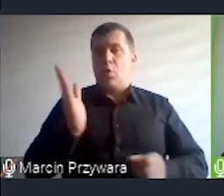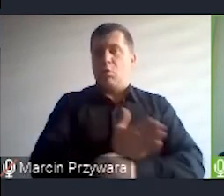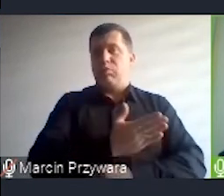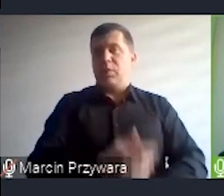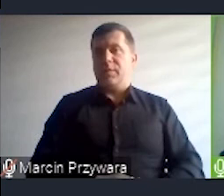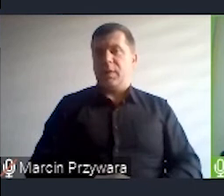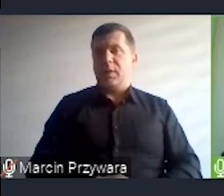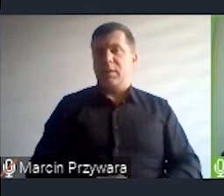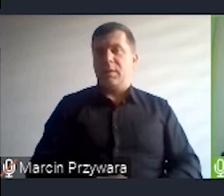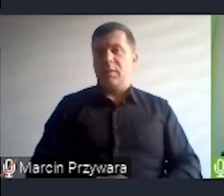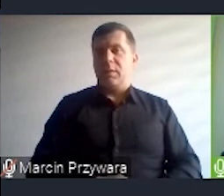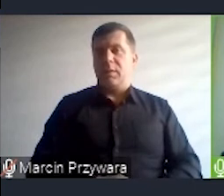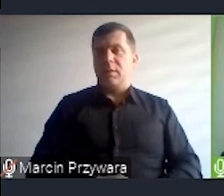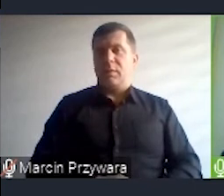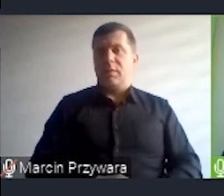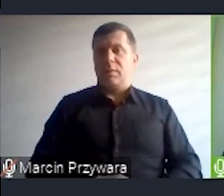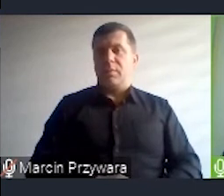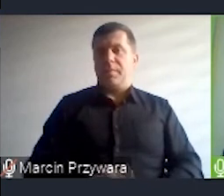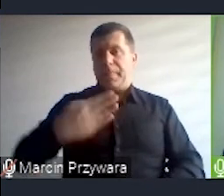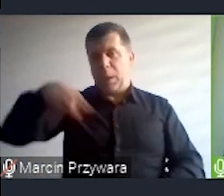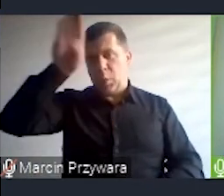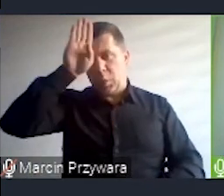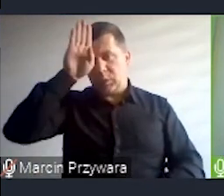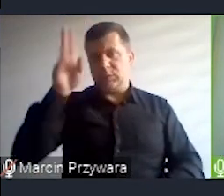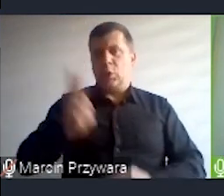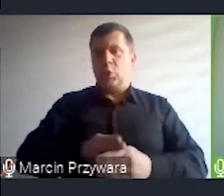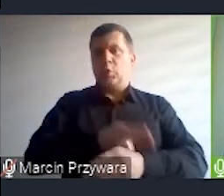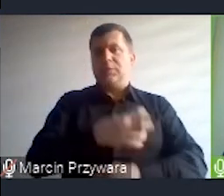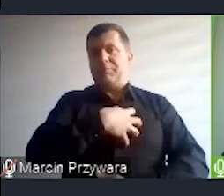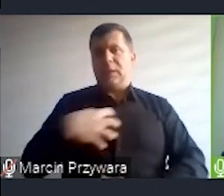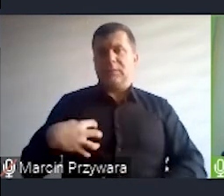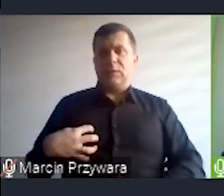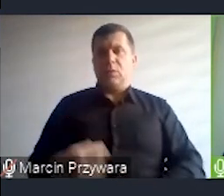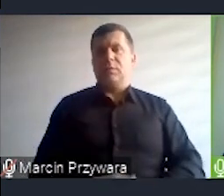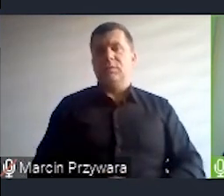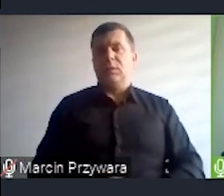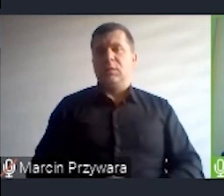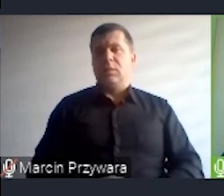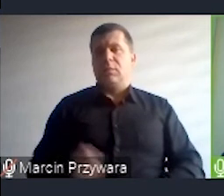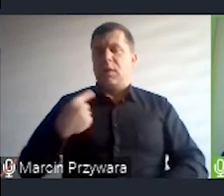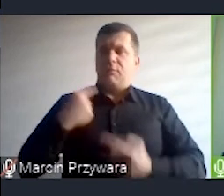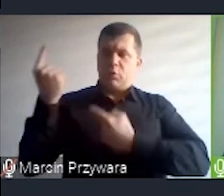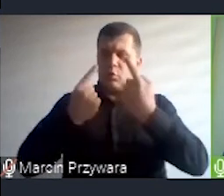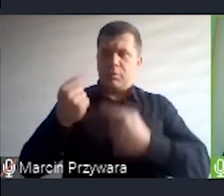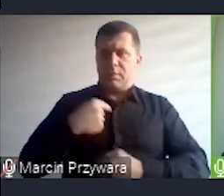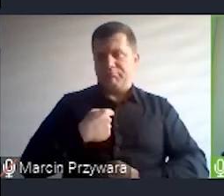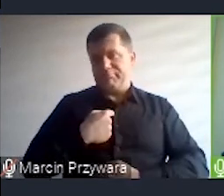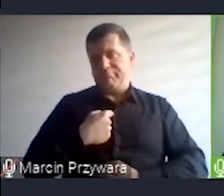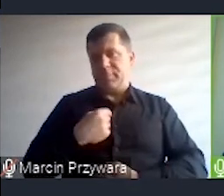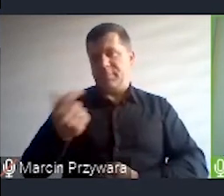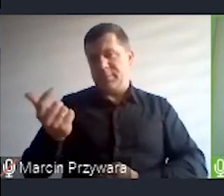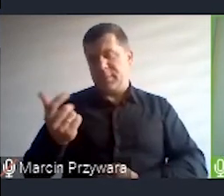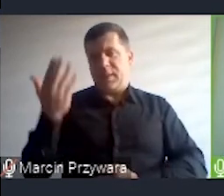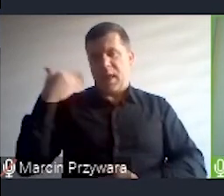W Łódzkim Urzędzie Marszałkowskim wytłumaczono mi to bardzo ładnie kiedyś.